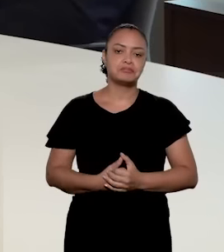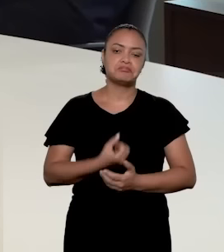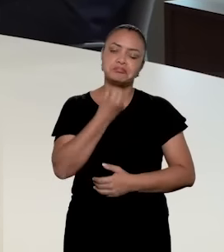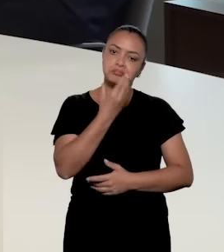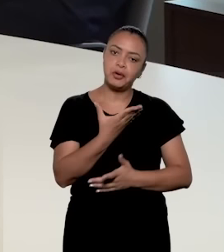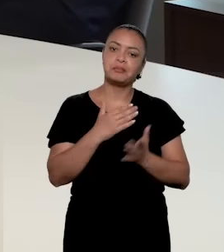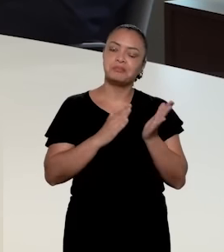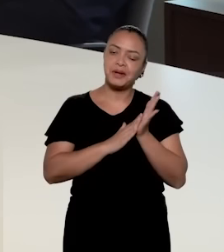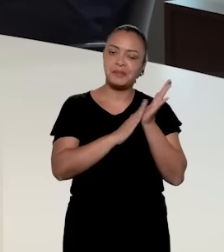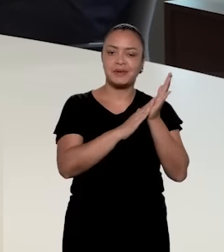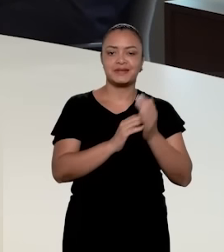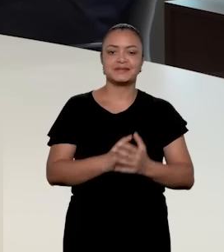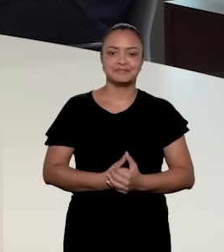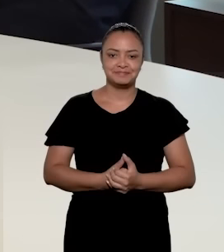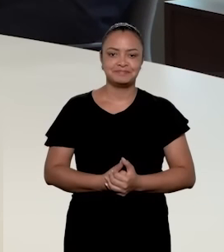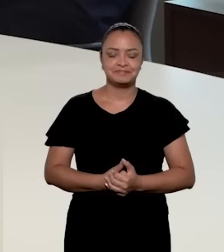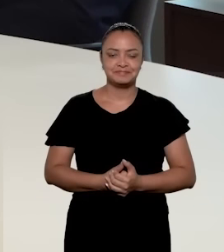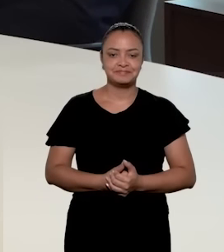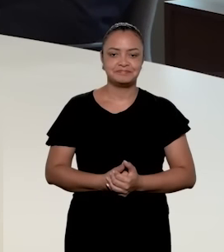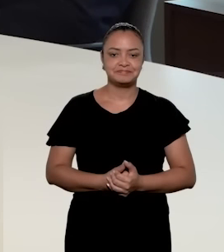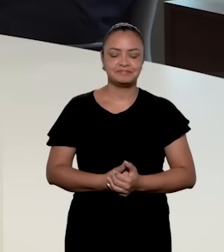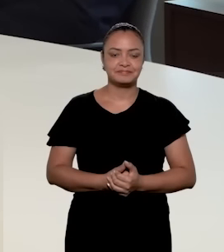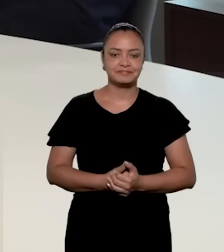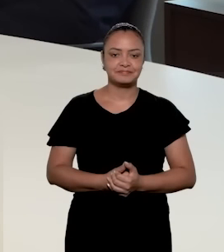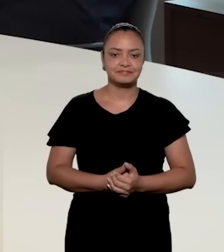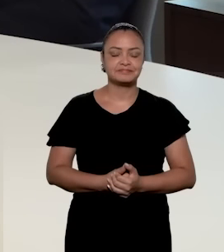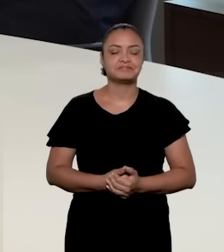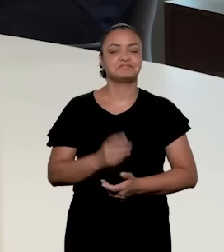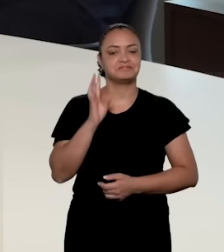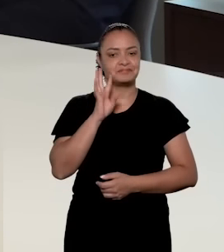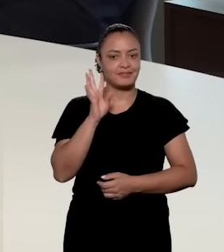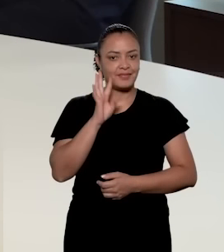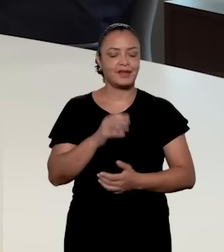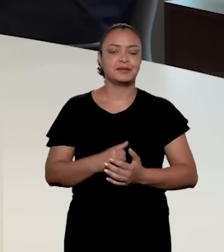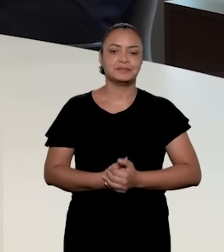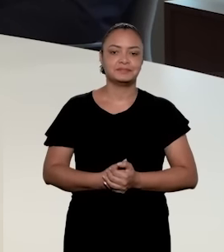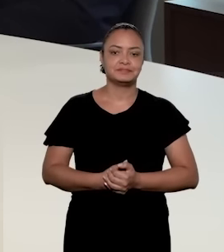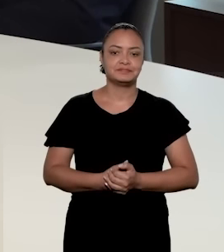Muito bom, parabéns, parabéns ao Bradesco. Que beleza. Legal. Professor,